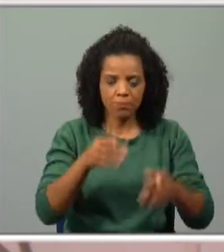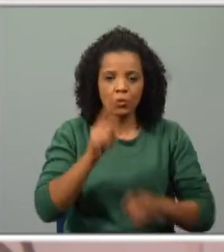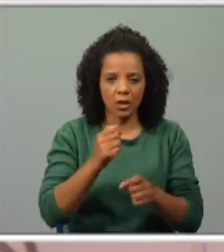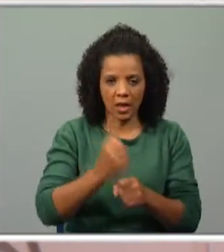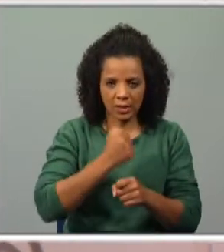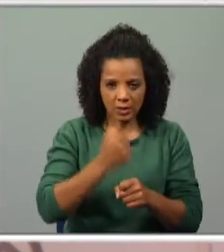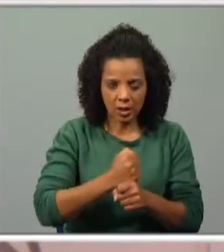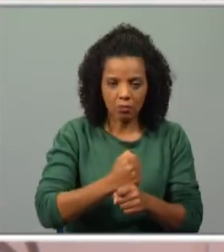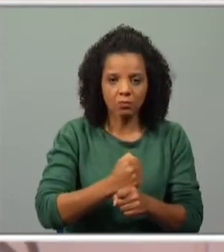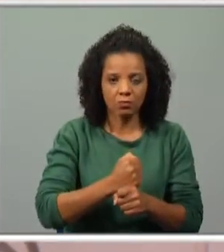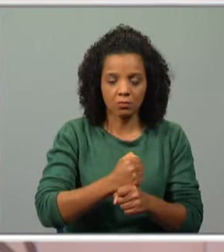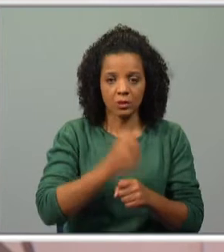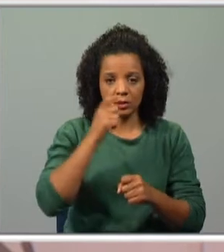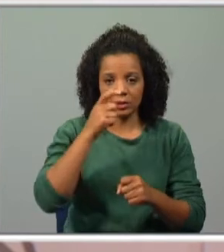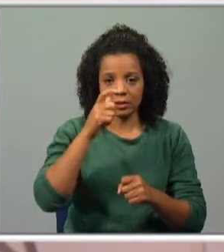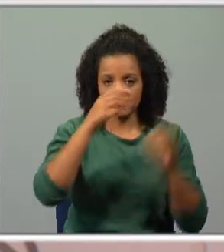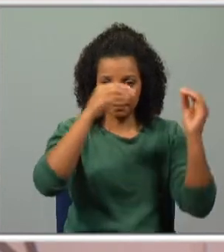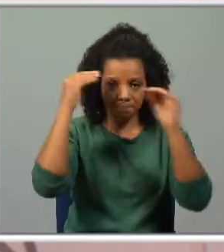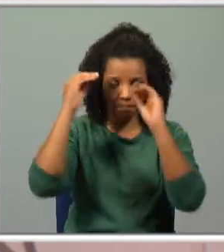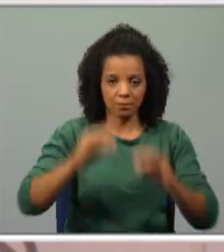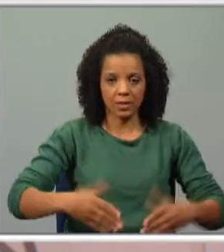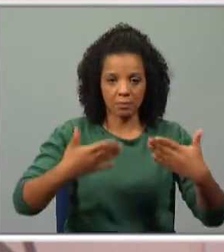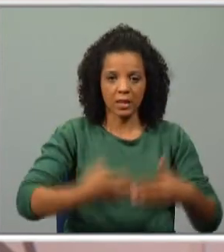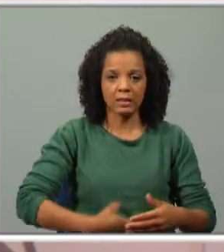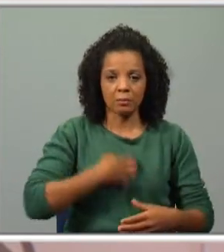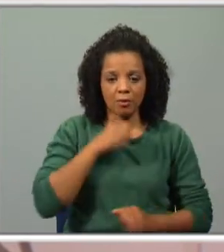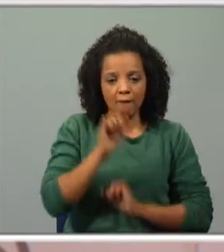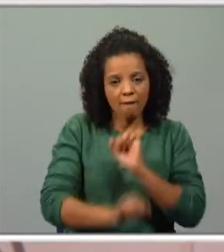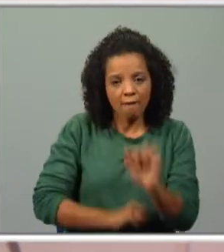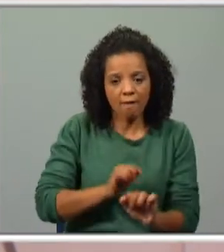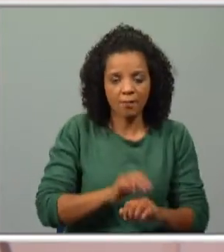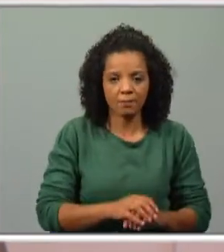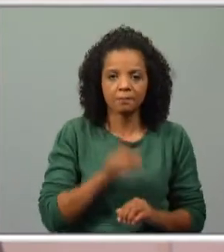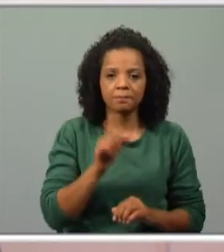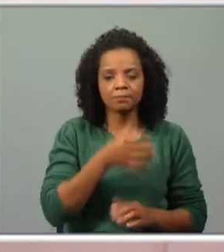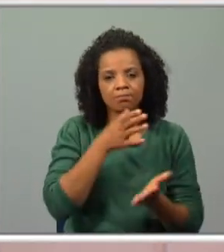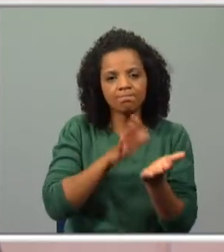ações da protagonista nos sentimentos da protagonista na justificação para a 主人公在感情中的行為主角辯解